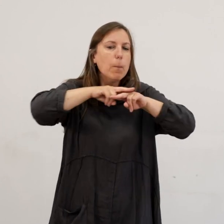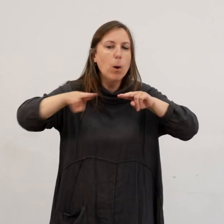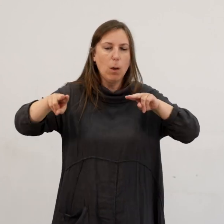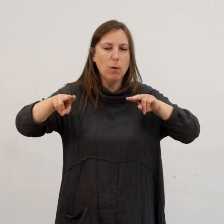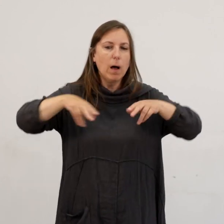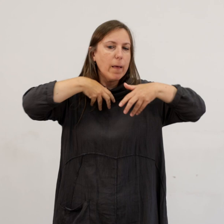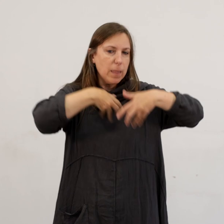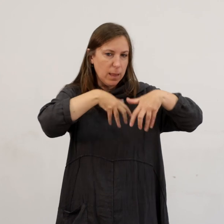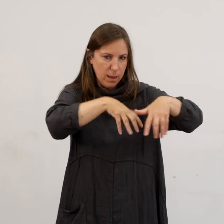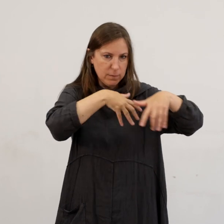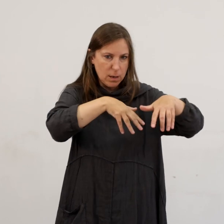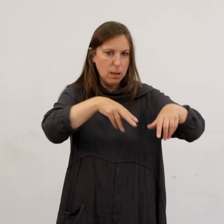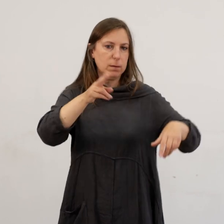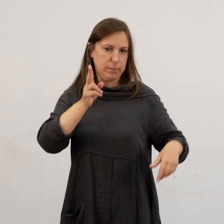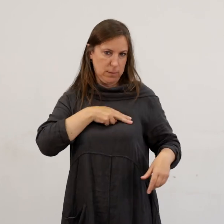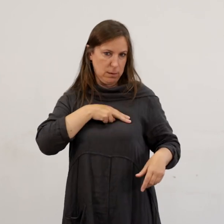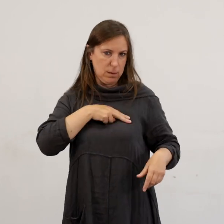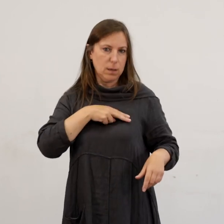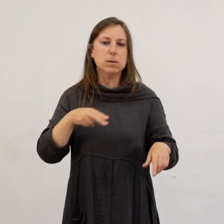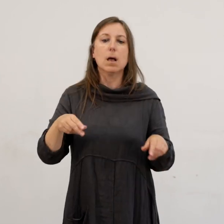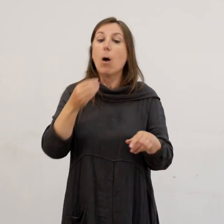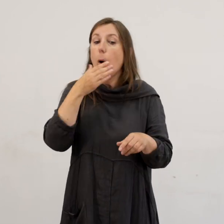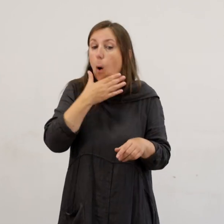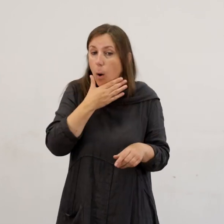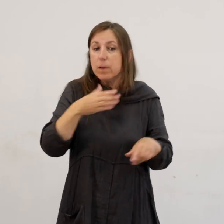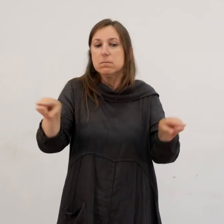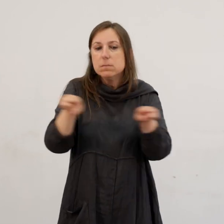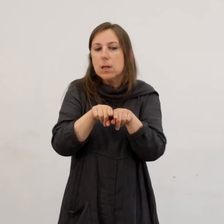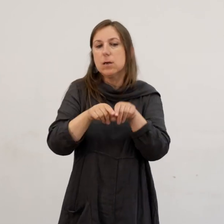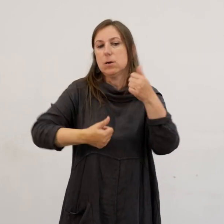medalami i odznakami, obiad żołnierski i zawody sportowe.